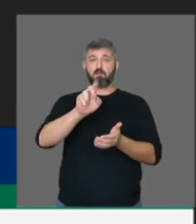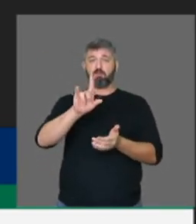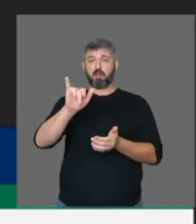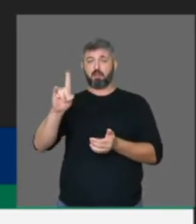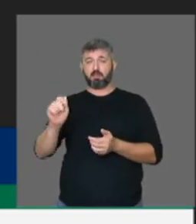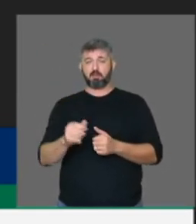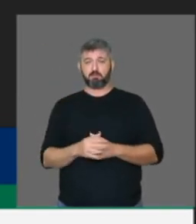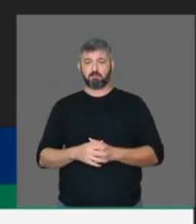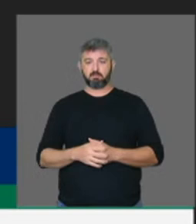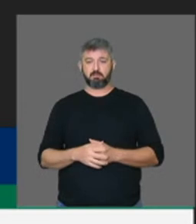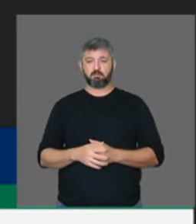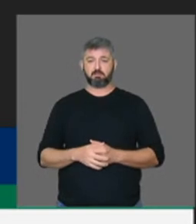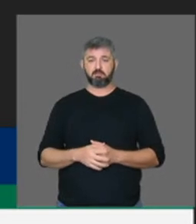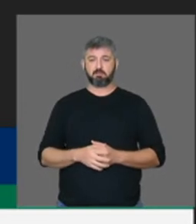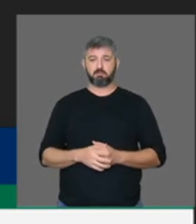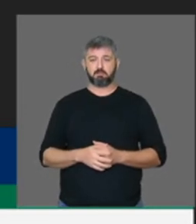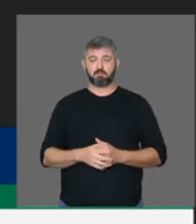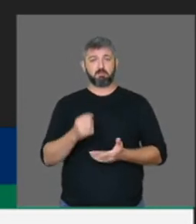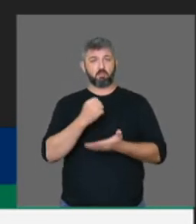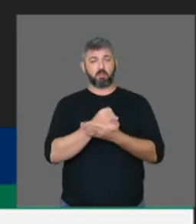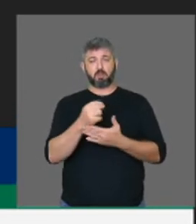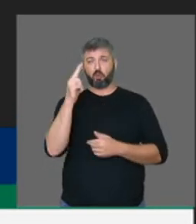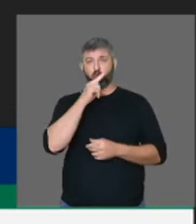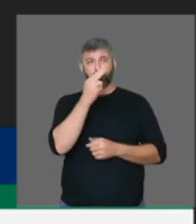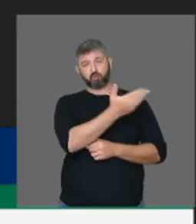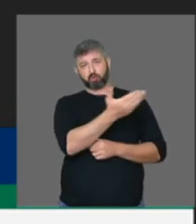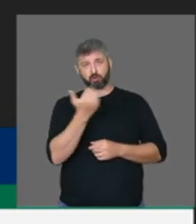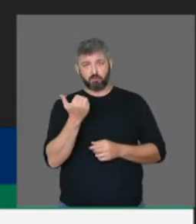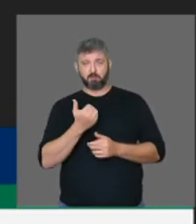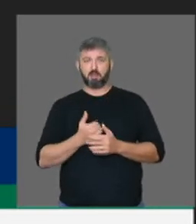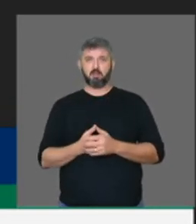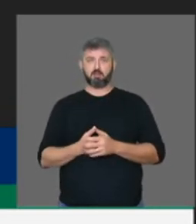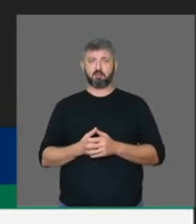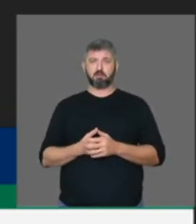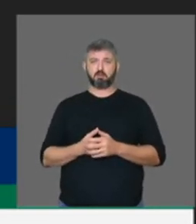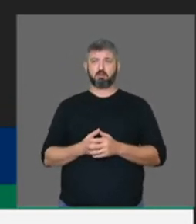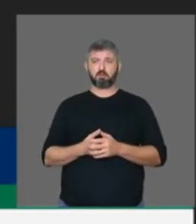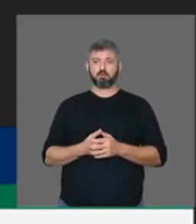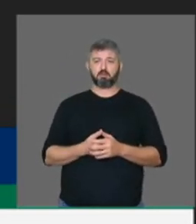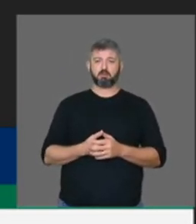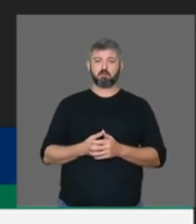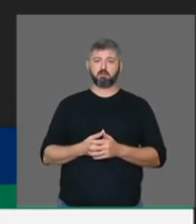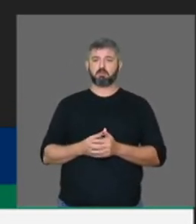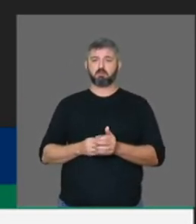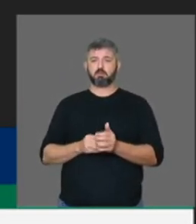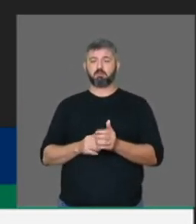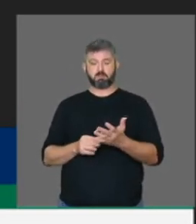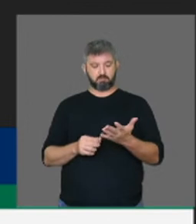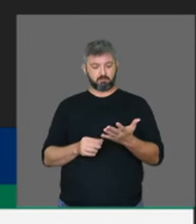APROVADAS AS PROPOSTAS QUE TRAMITAM NESSA CASA DE CONTRATAÇÃO EMERGENCIAL E REVALIDAÇÃO EMERGENCIAL DOS MÉDICOS FORMADOS NO EXTERIOR. DAQUELES QUE JÁ PASSARAM NA